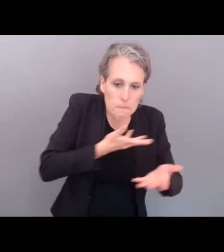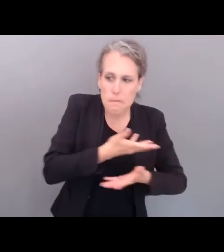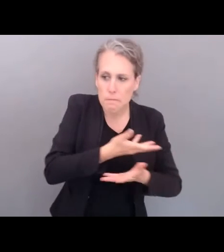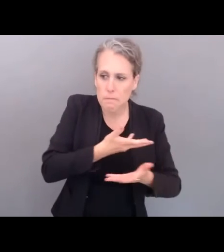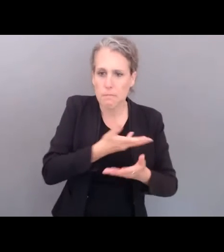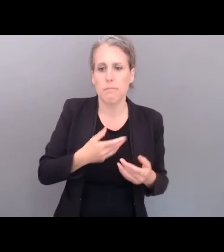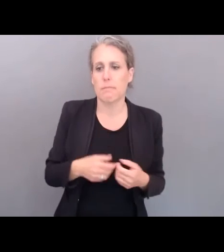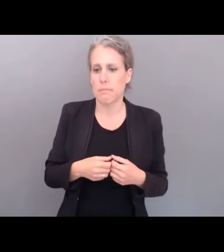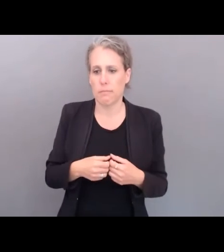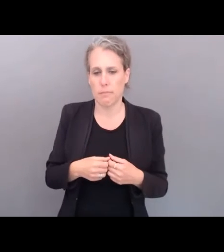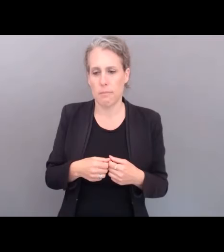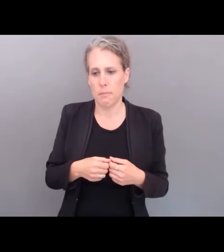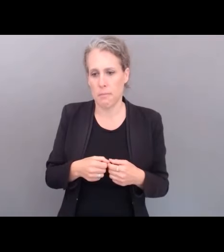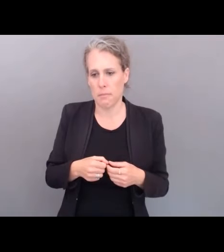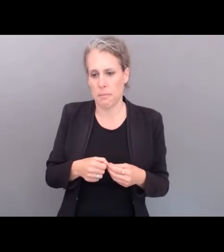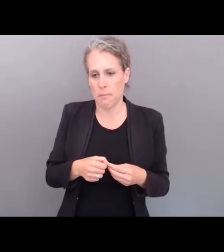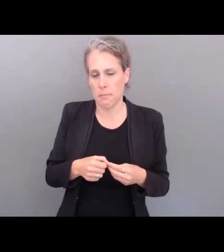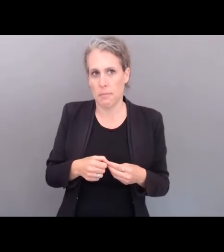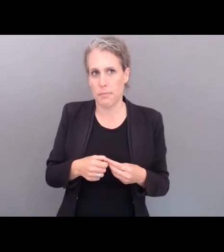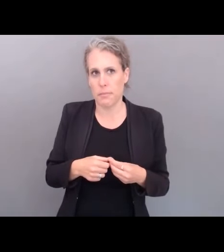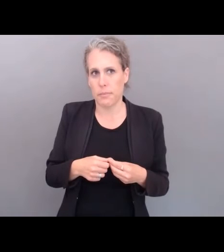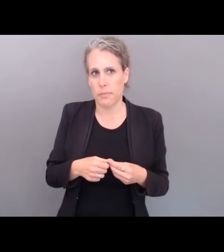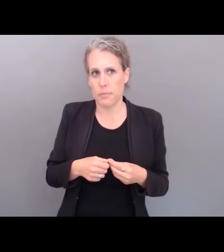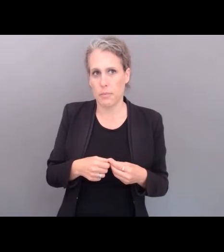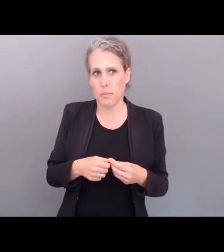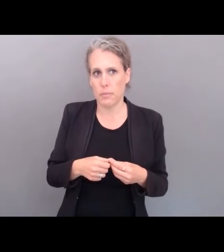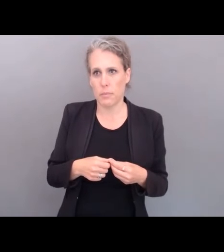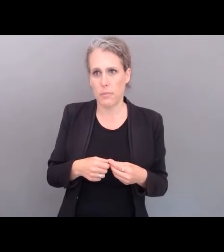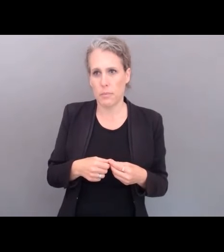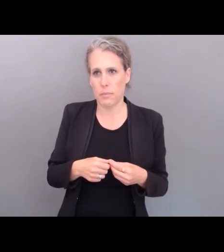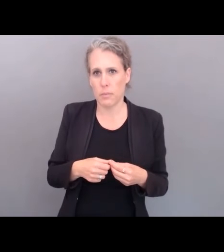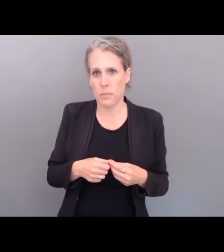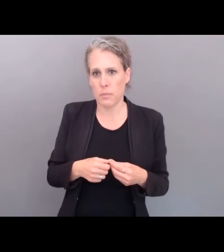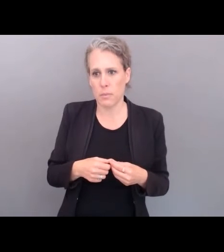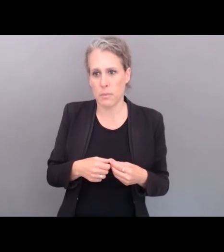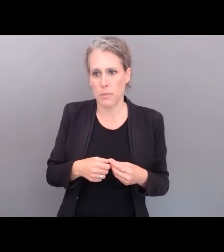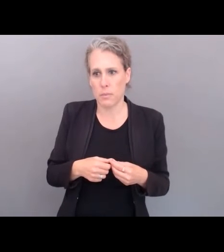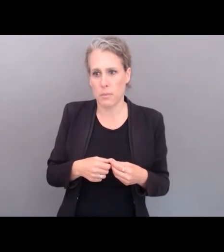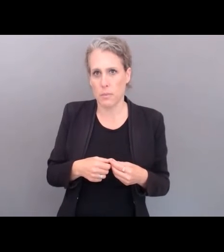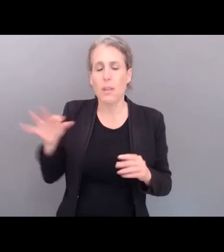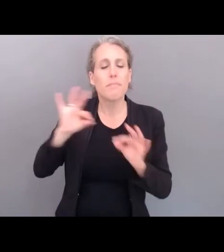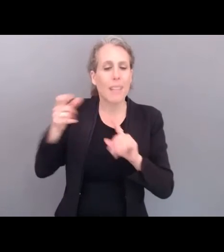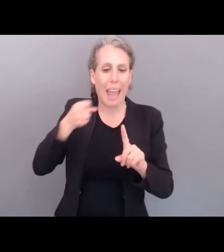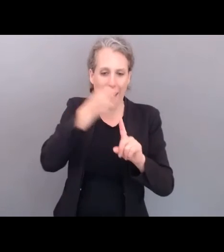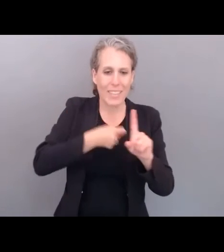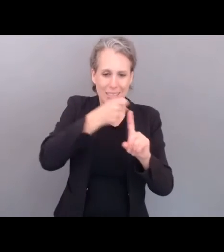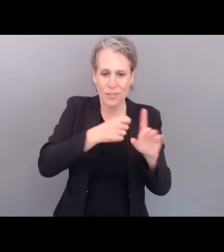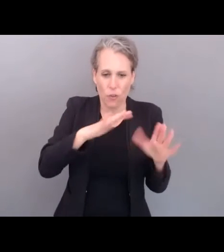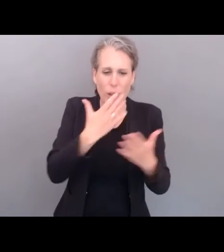En la mayoría de los casos, los funcionarios del gobierno no están dispuestos a reunirse cara a cara y también los